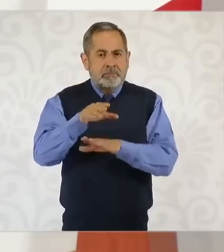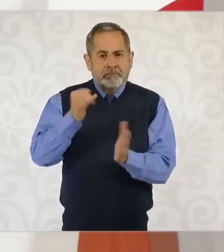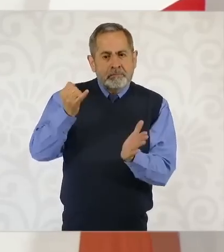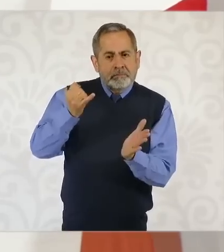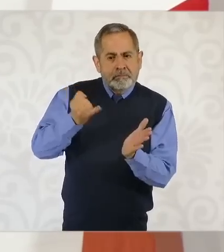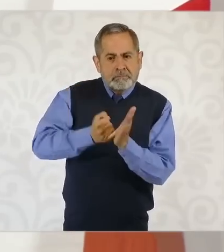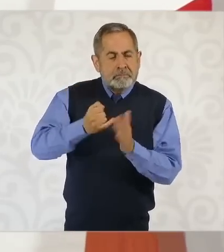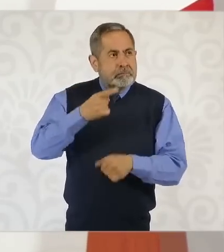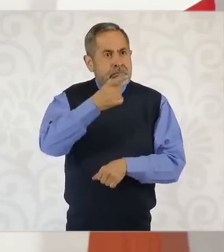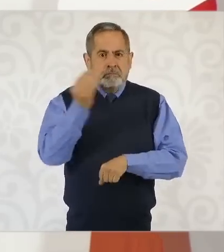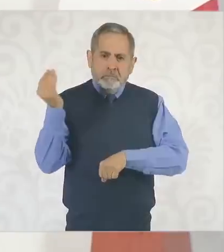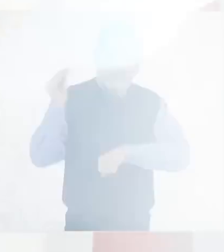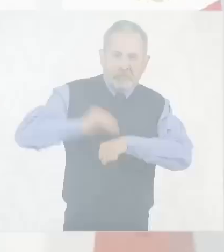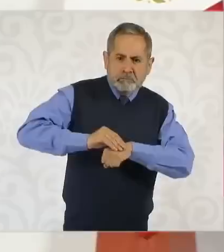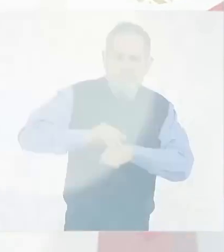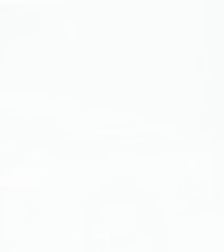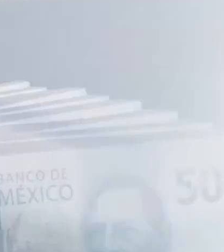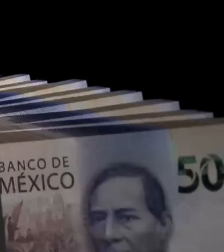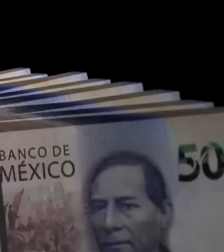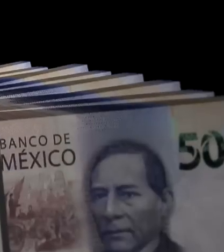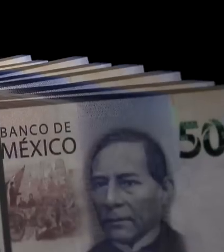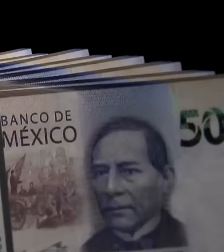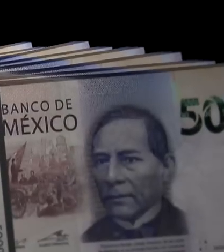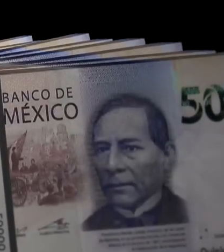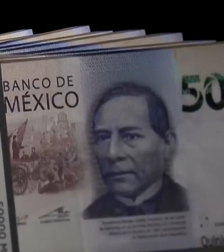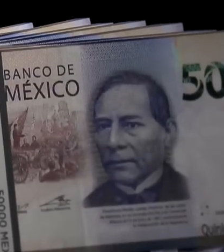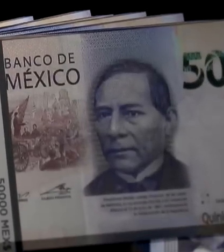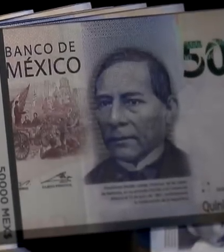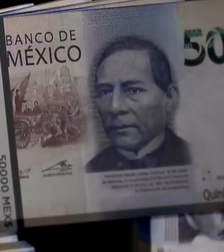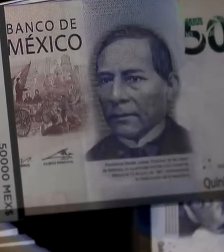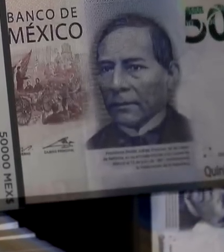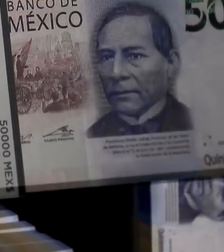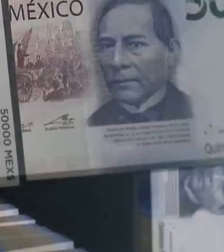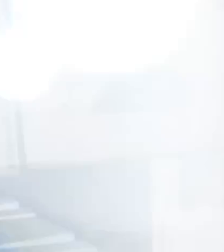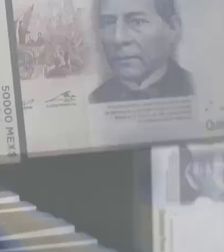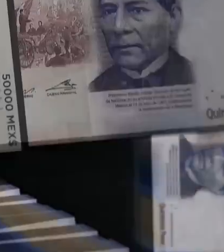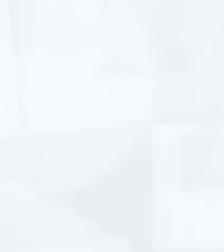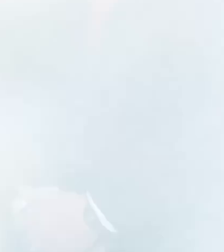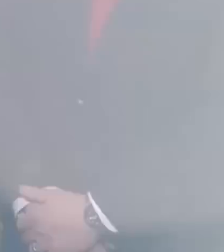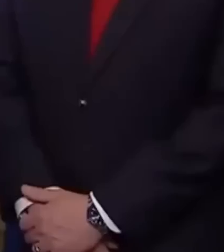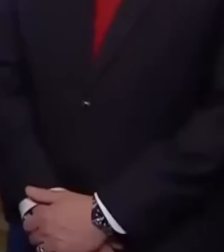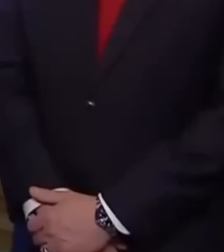país tiene una economía fuerte y ha llamado a cerrar filas frente al castigo de Trump por